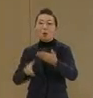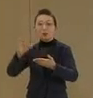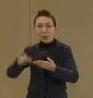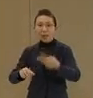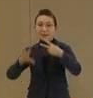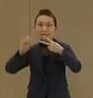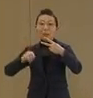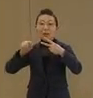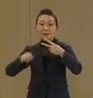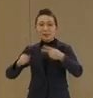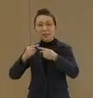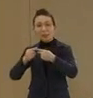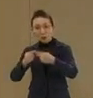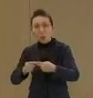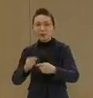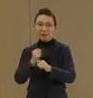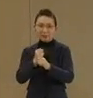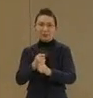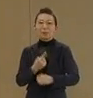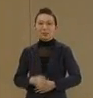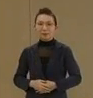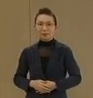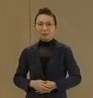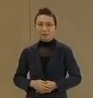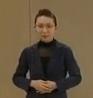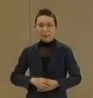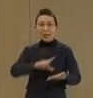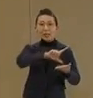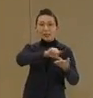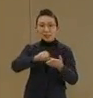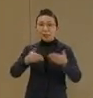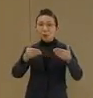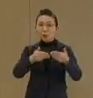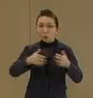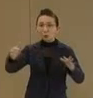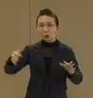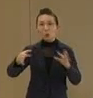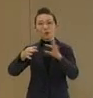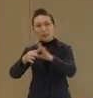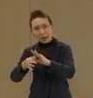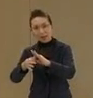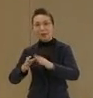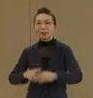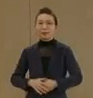これは地元業者の仕事と 雇用につながります